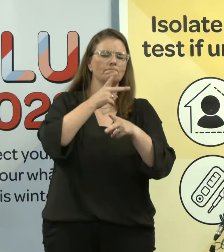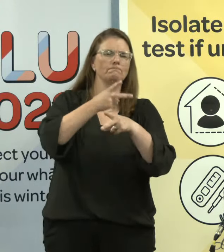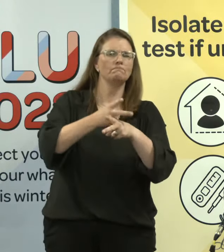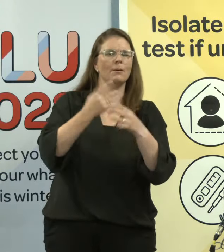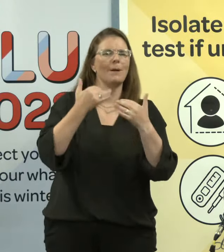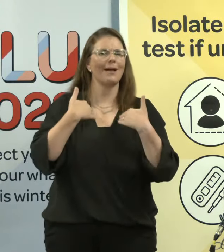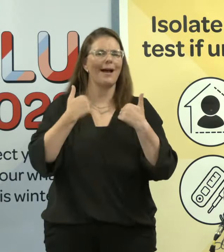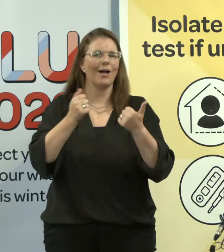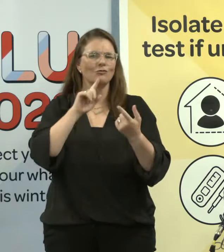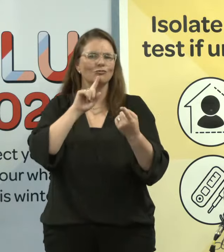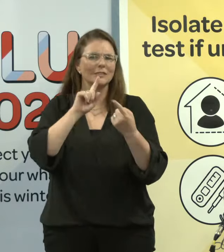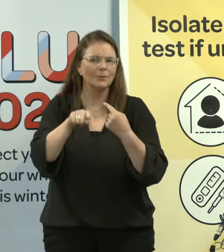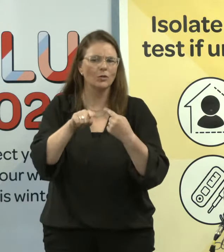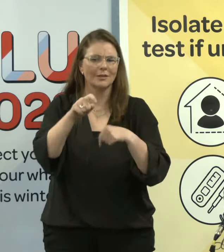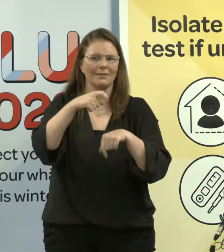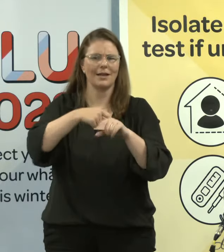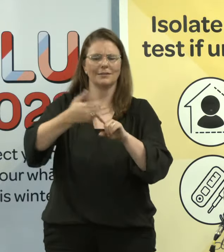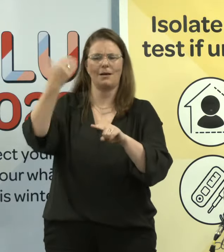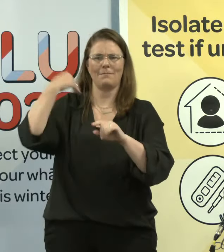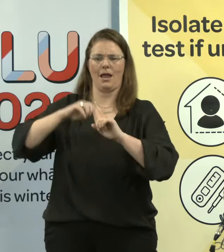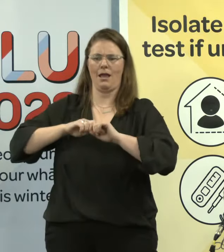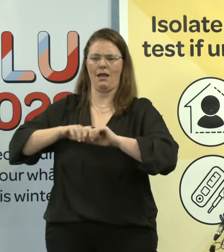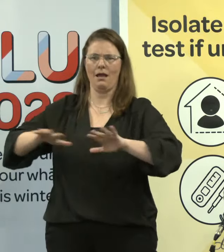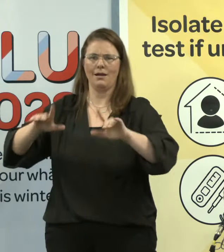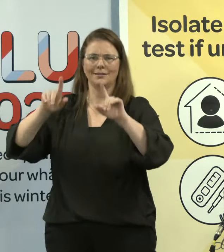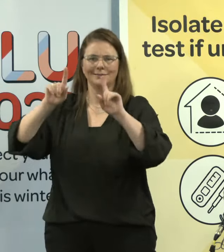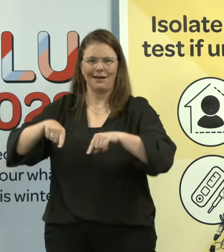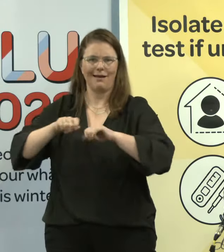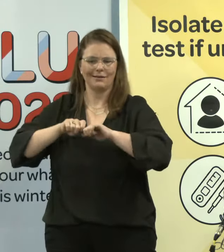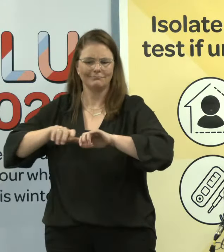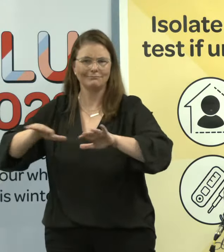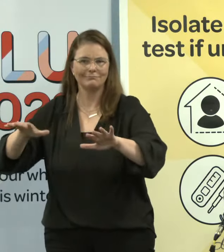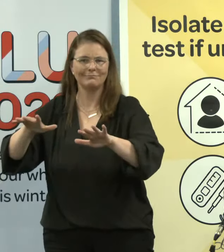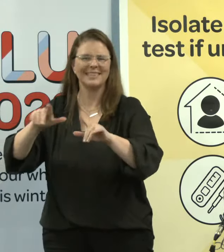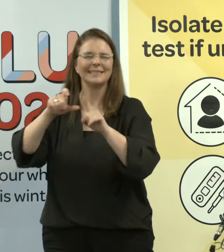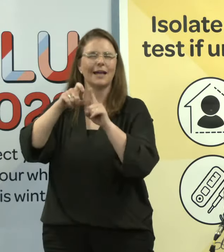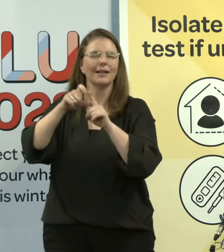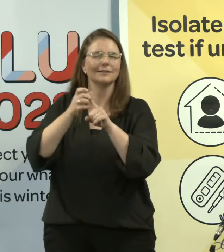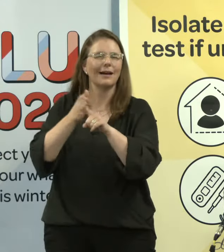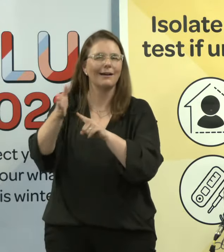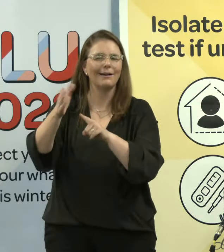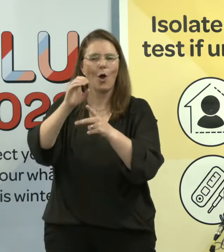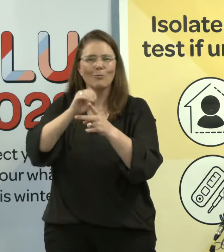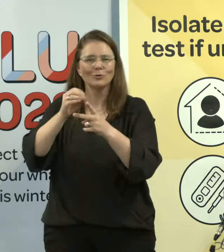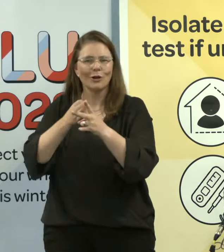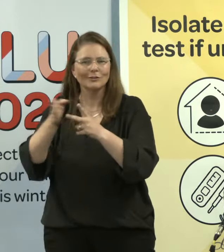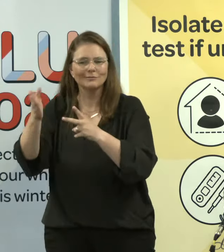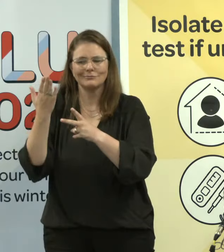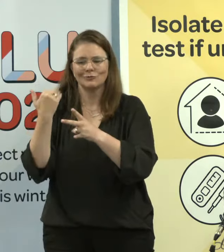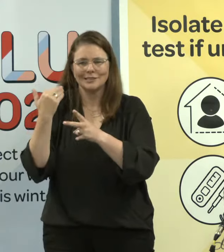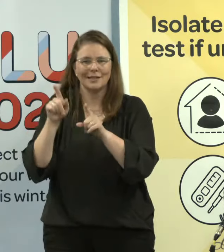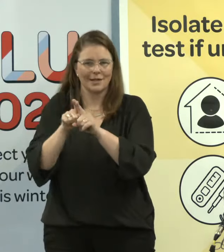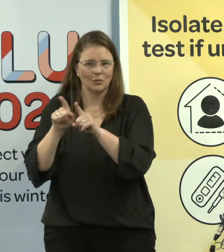ki te hauora me te pnaha hautanga he mea tino nui, ina